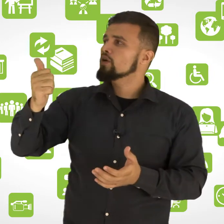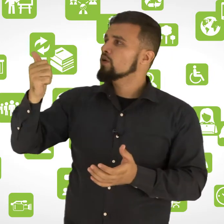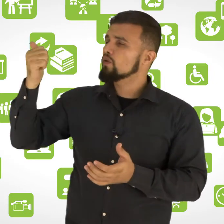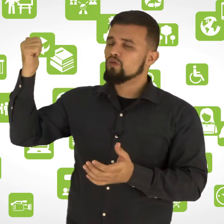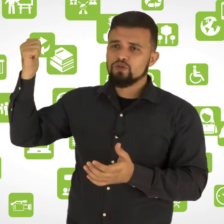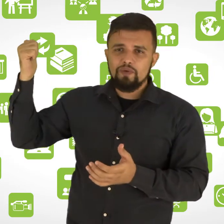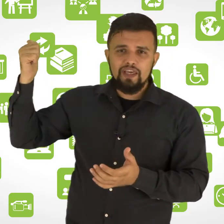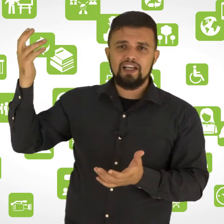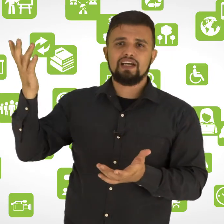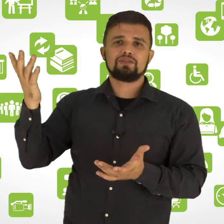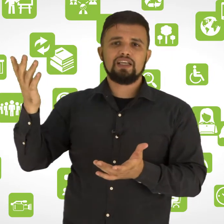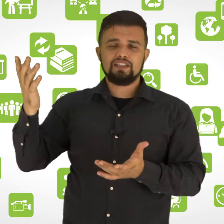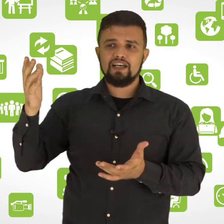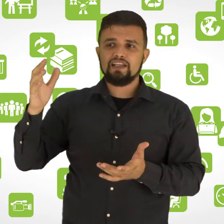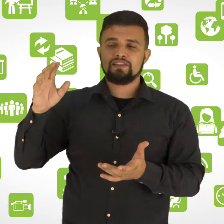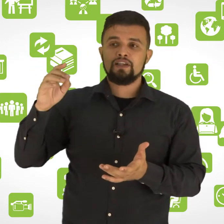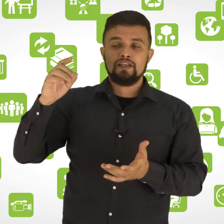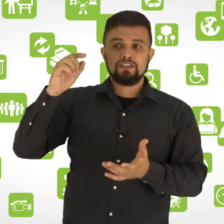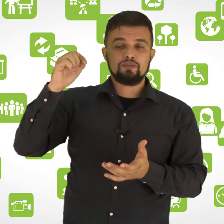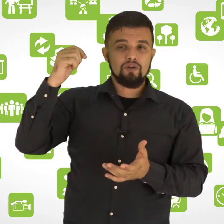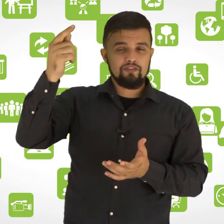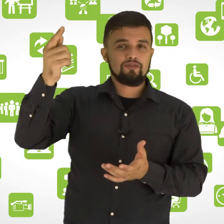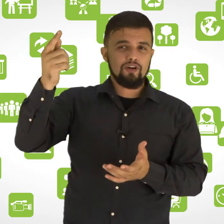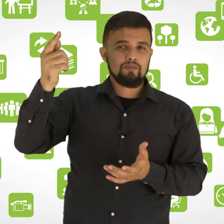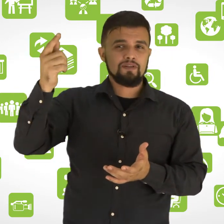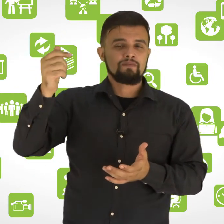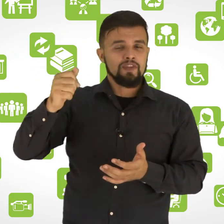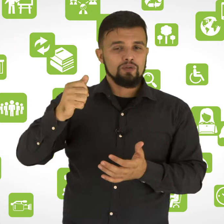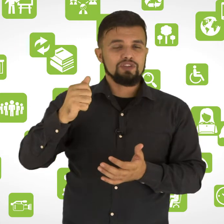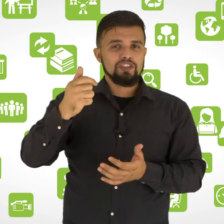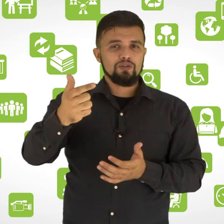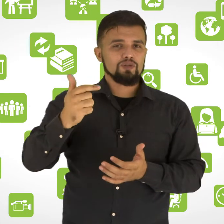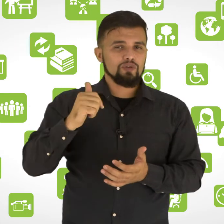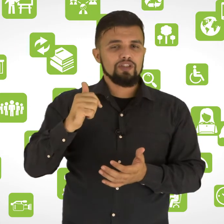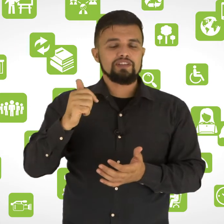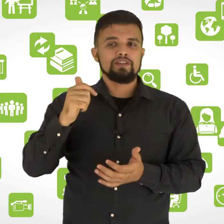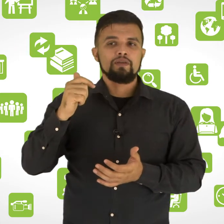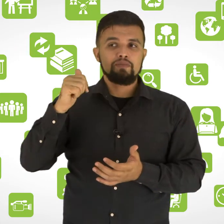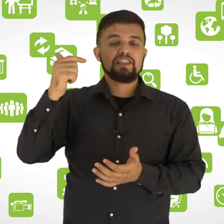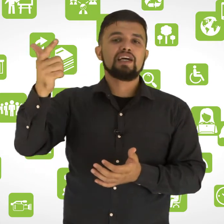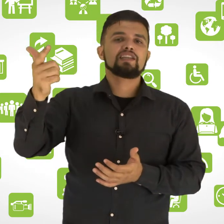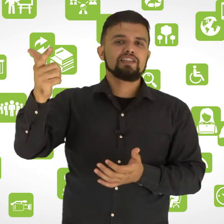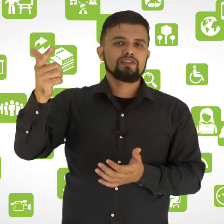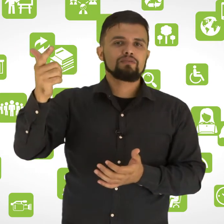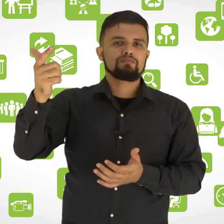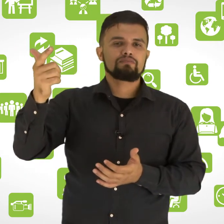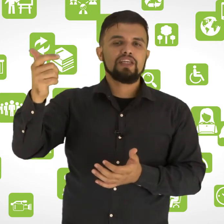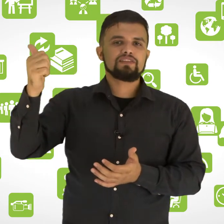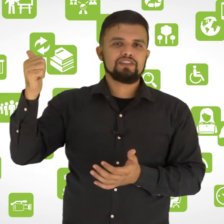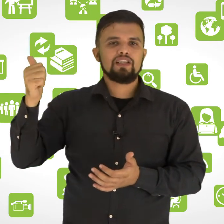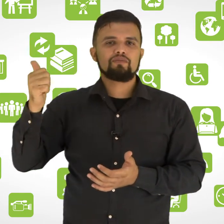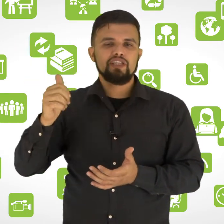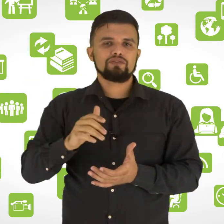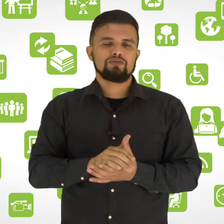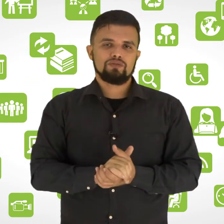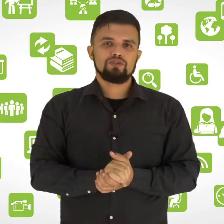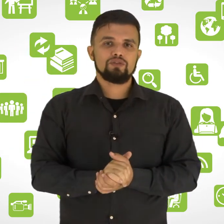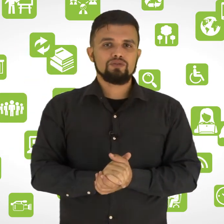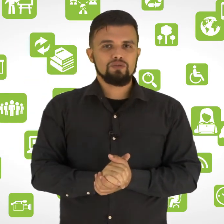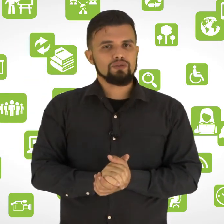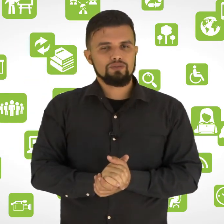Ou "o supermercado lá atrás". De qualquer forma, os interlocutores mentalizam esses elementos nos seus discursos.